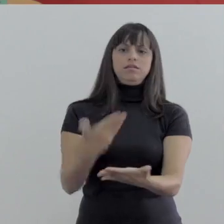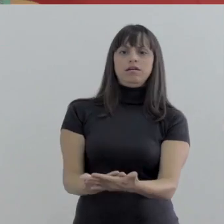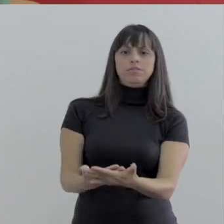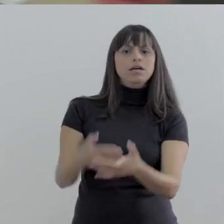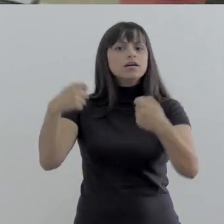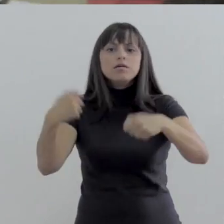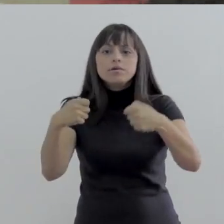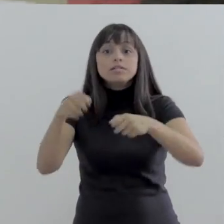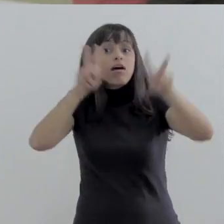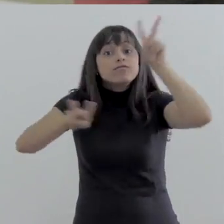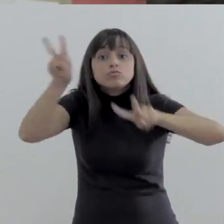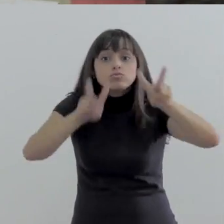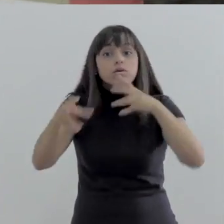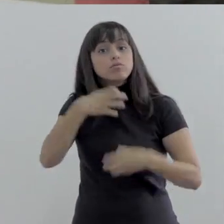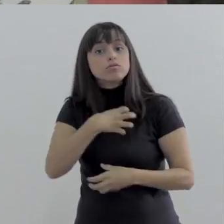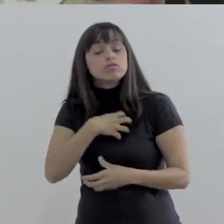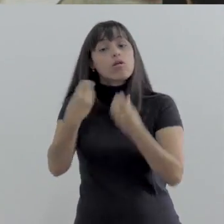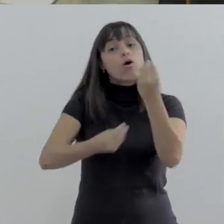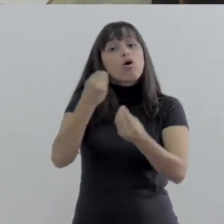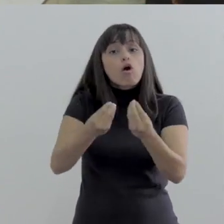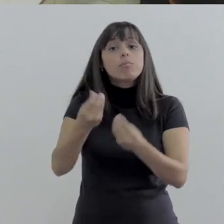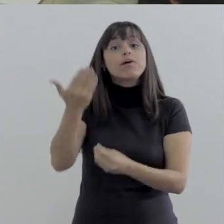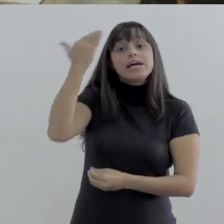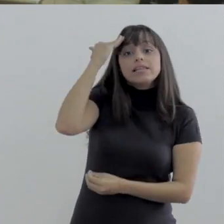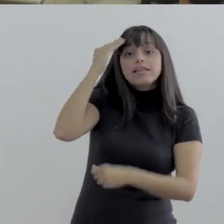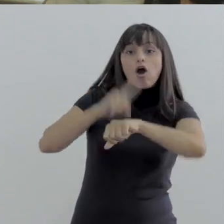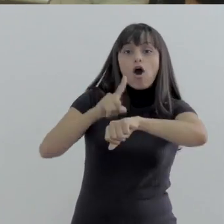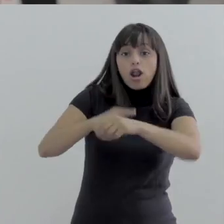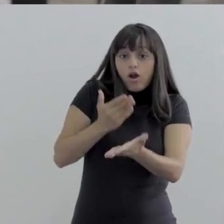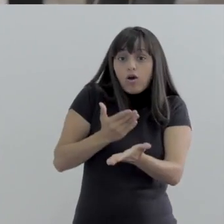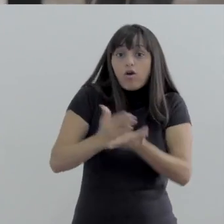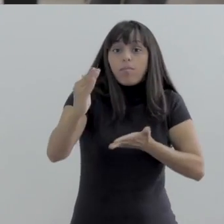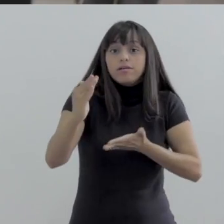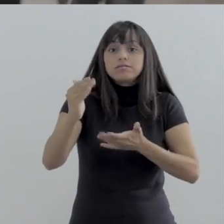Pra mim, é importante que tenha um recurso visual para que eu possa saber a hora que começa o jogo ou que termina o jogo."